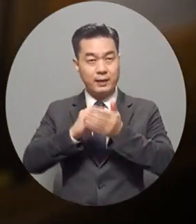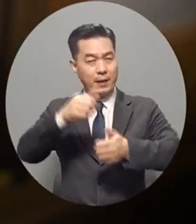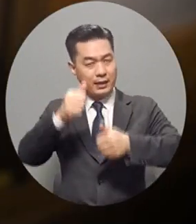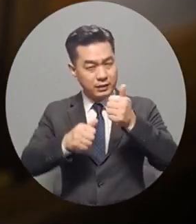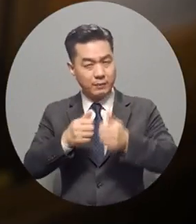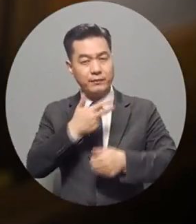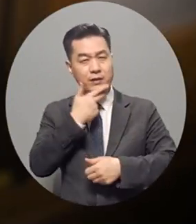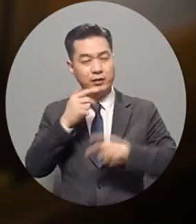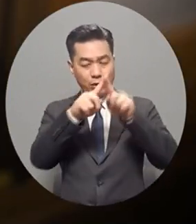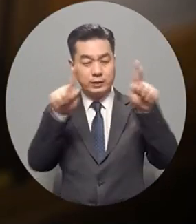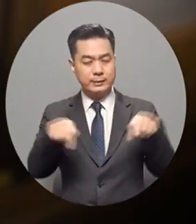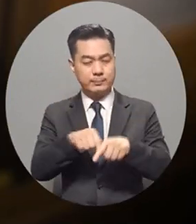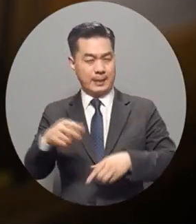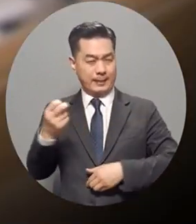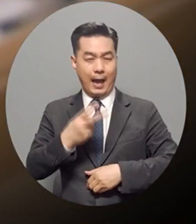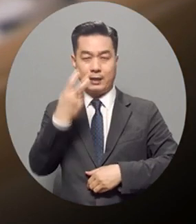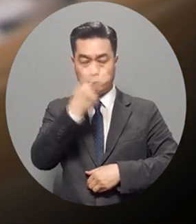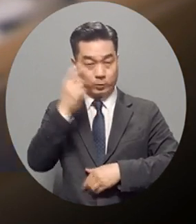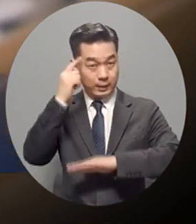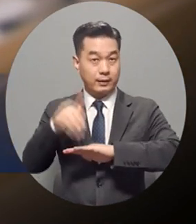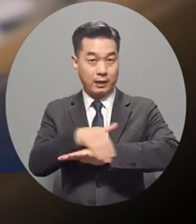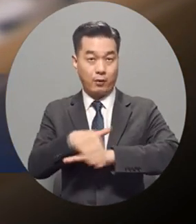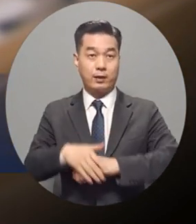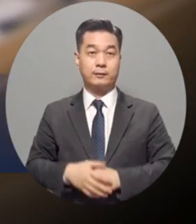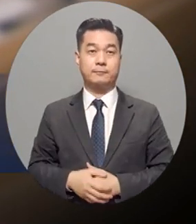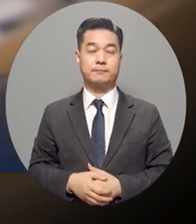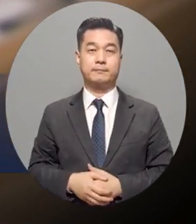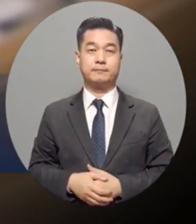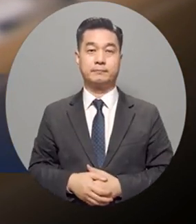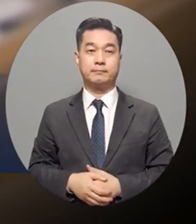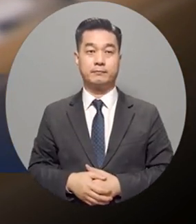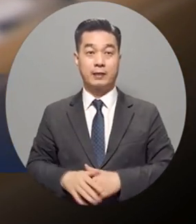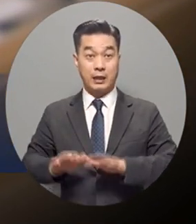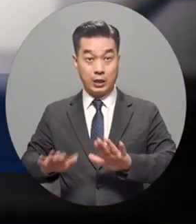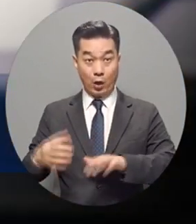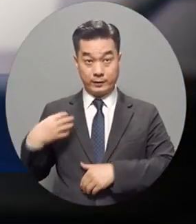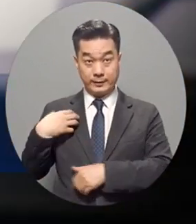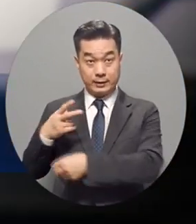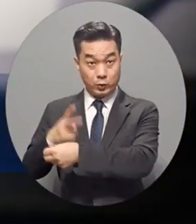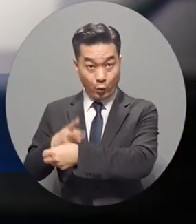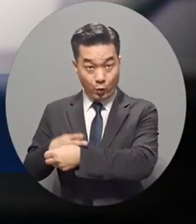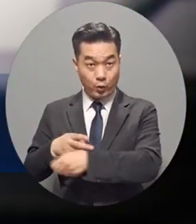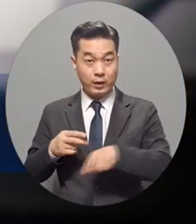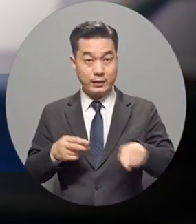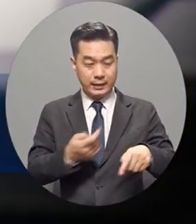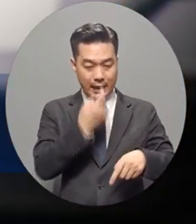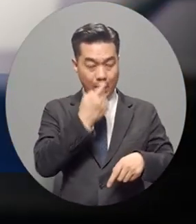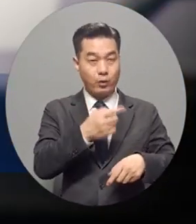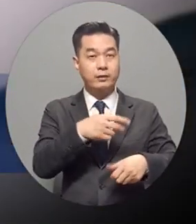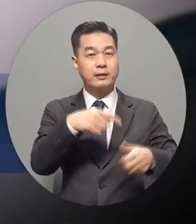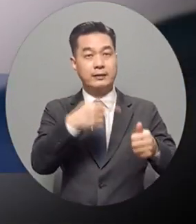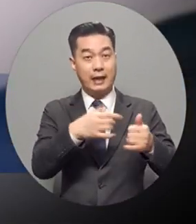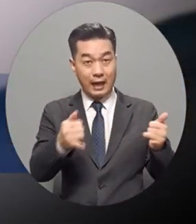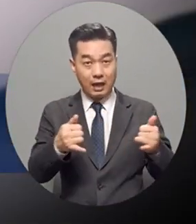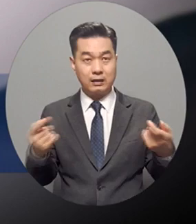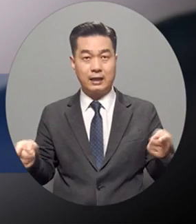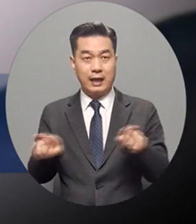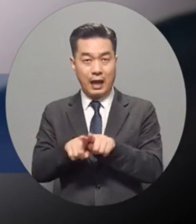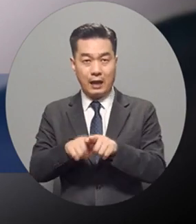이를 계기로 논란이 된 수능 영어 지문 의혹도 다시 조사하겠다는 겁니다. (인터뷰) 현직 교원과 이 사람이 계속적으로 문항 거래가 있었다라는 취지로